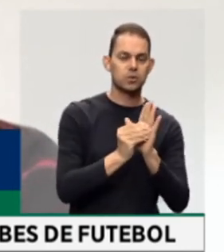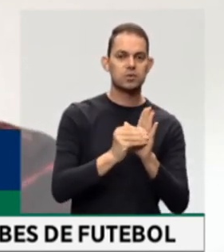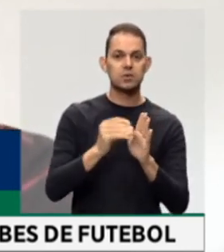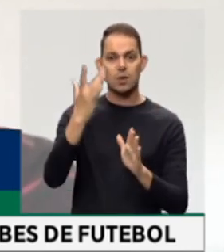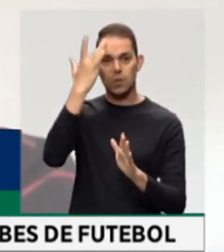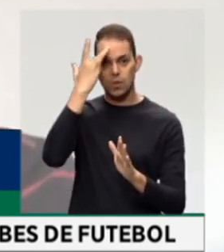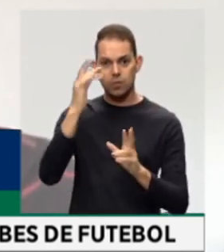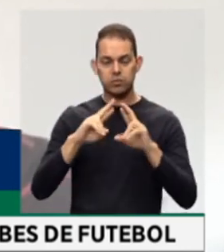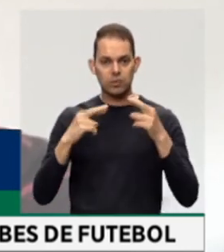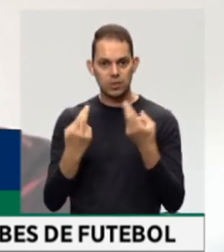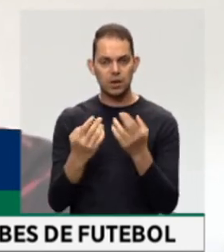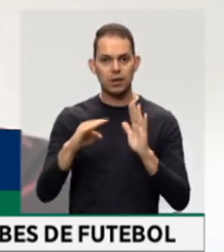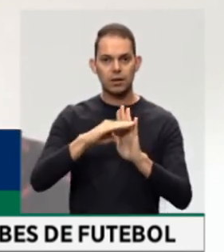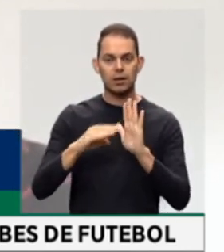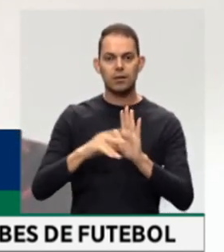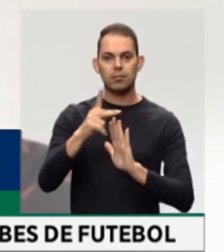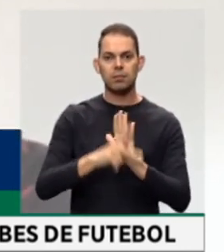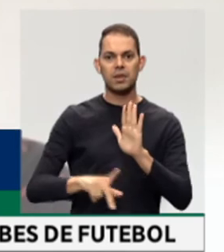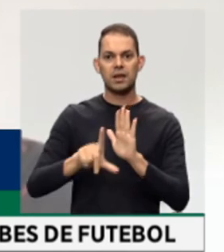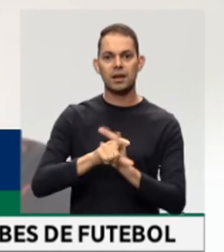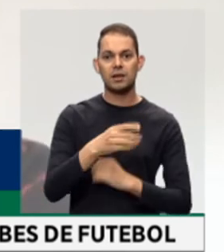VEJA A POSSIBILIDADE, EVENTUALMENTE, CONSULTANDO OS LÍDERES, DE INCLUSÃO NA